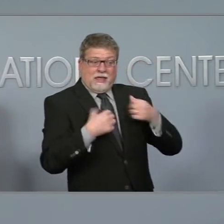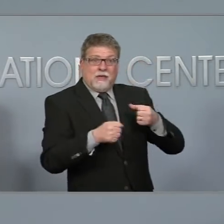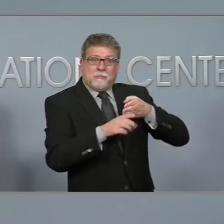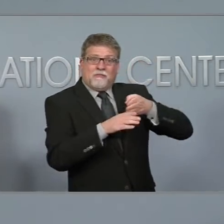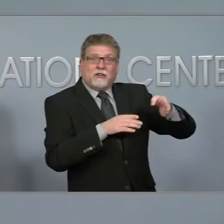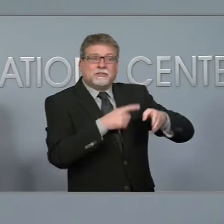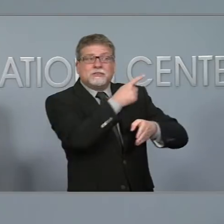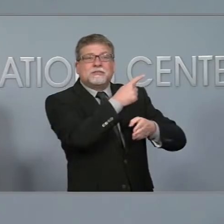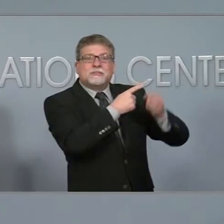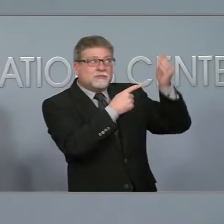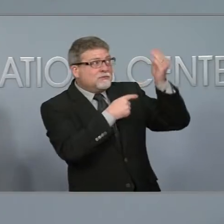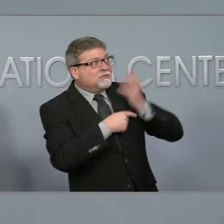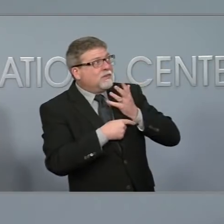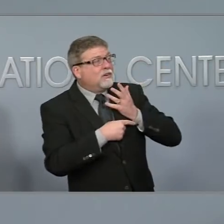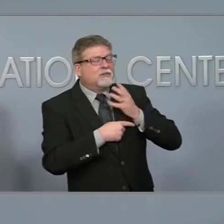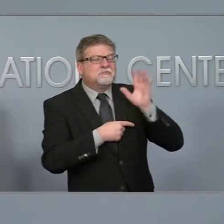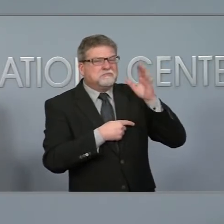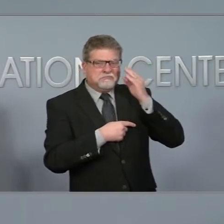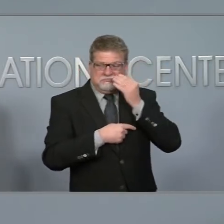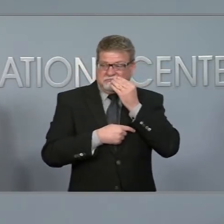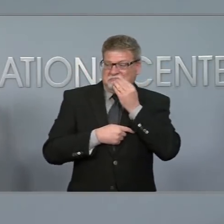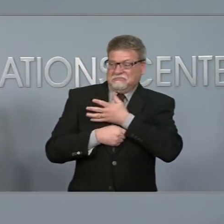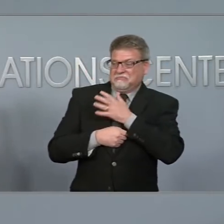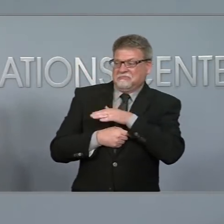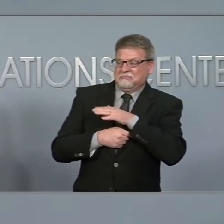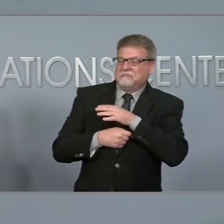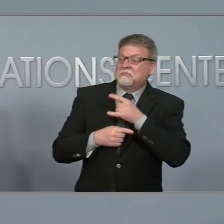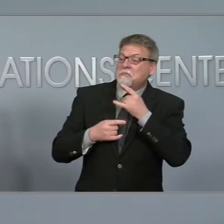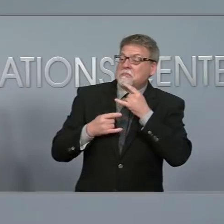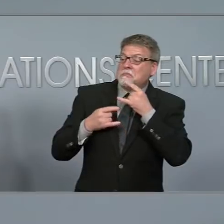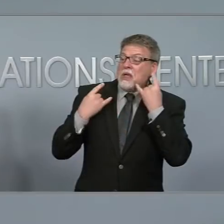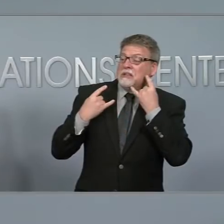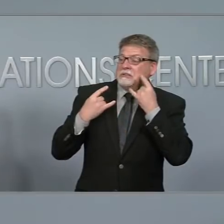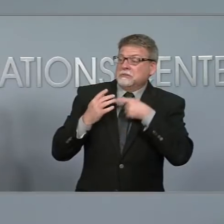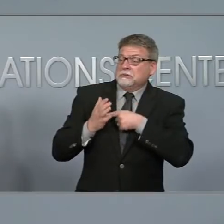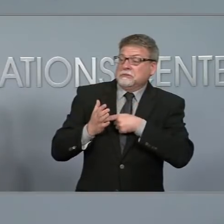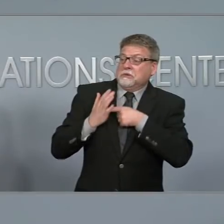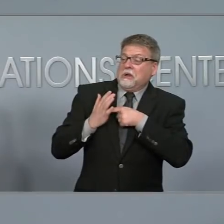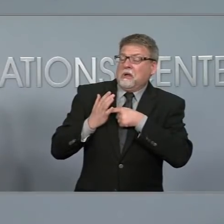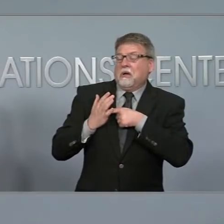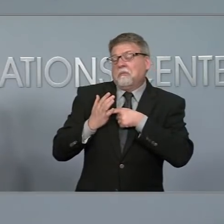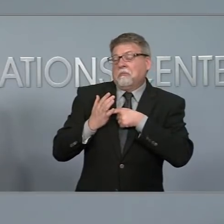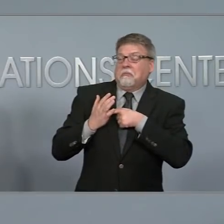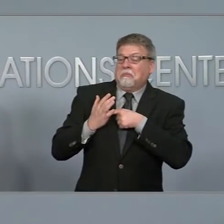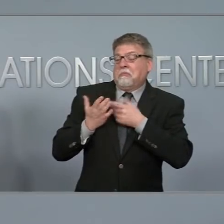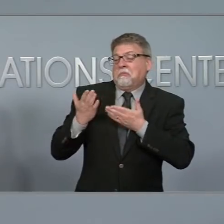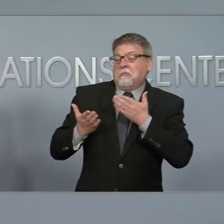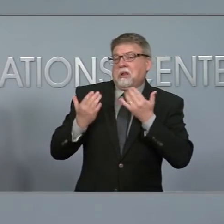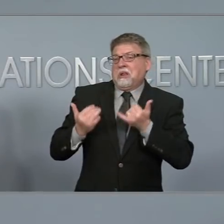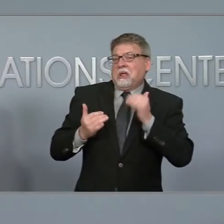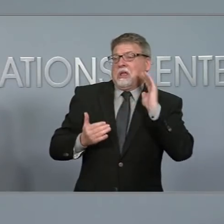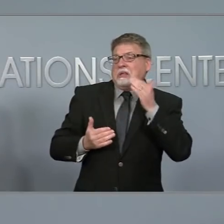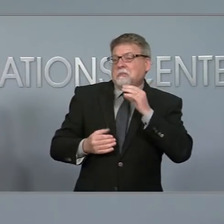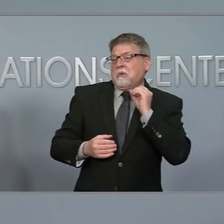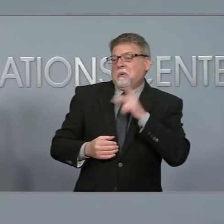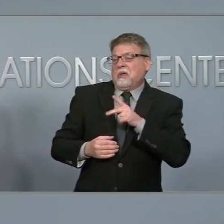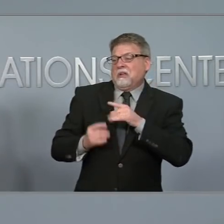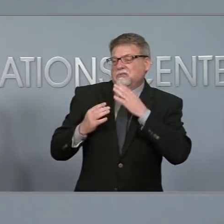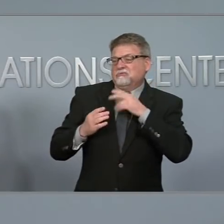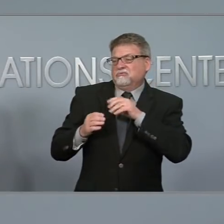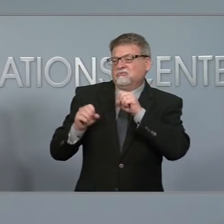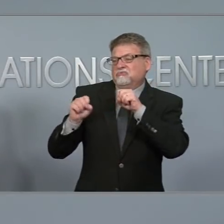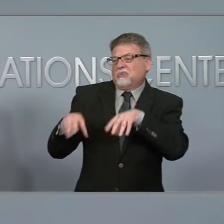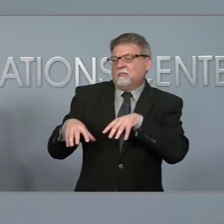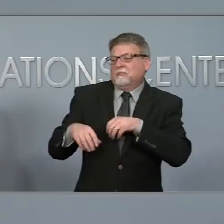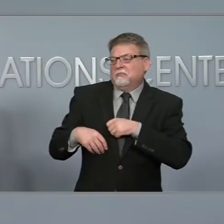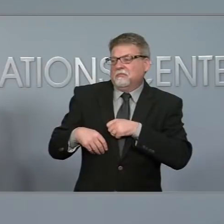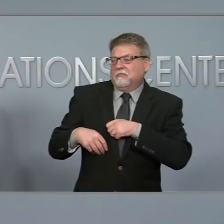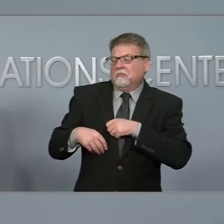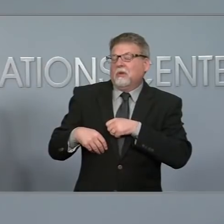lo correcto y eso ha sido una